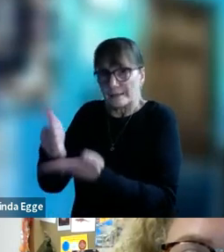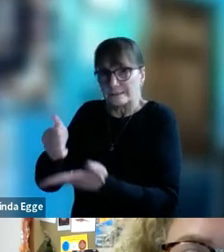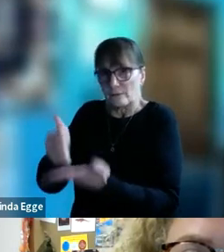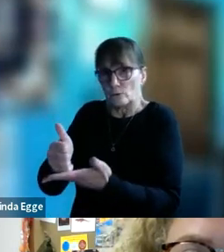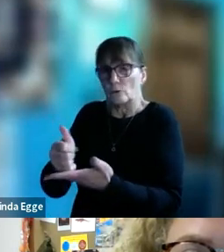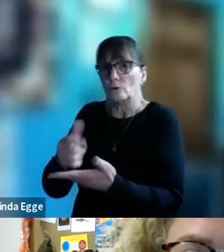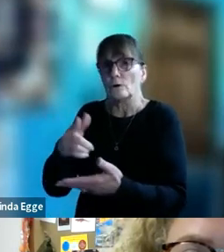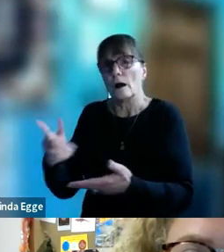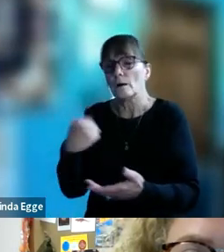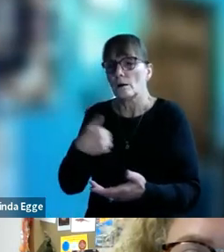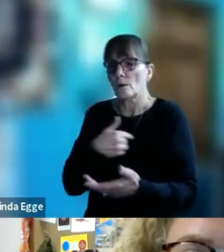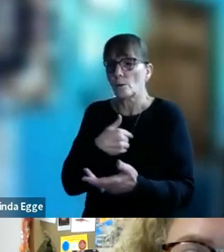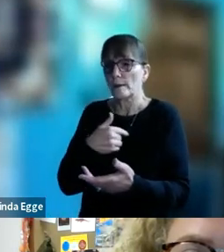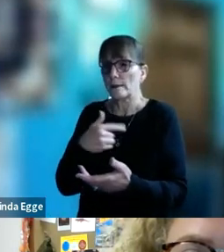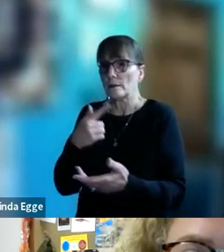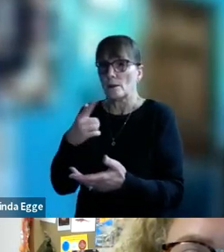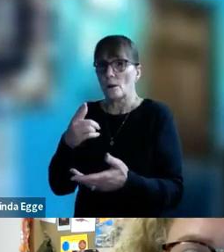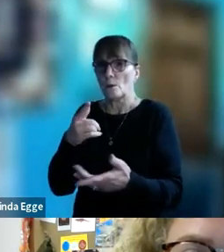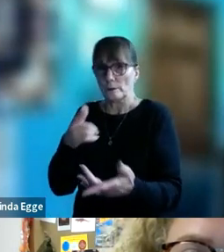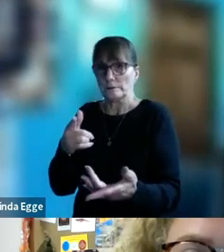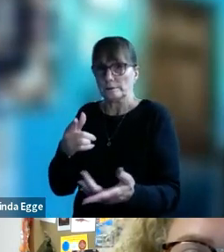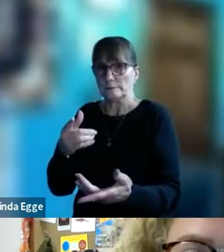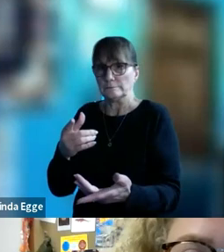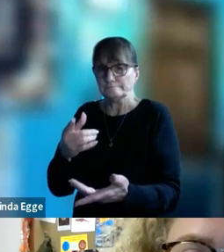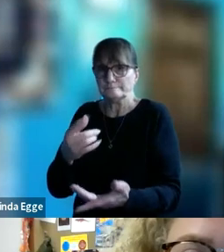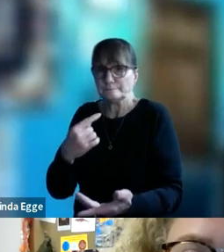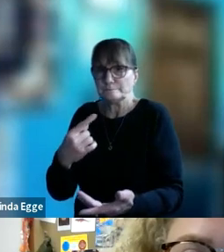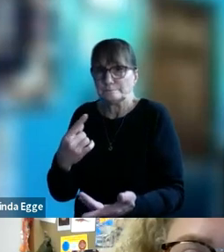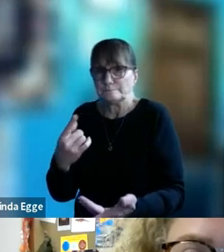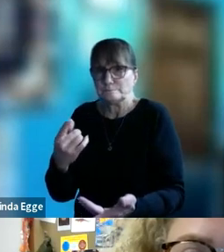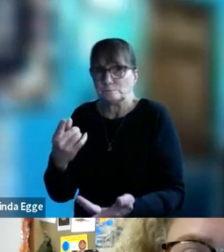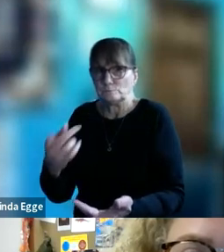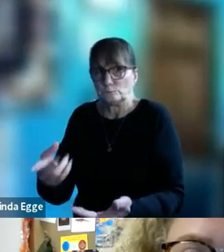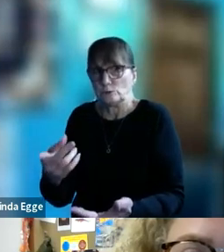Sin duda lo consideraríamos, sería súper útil.